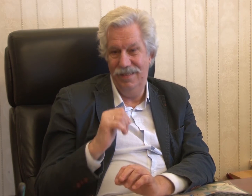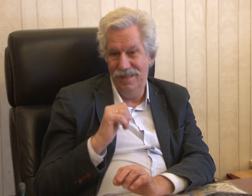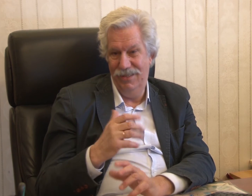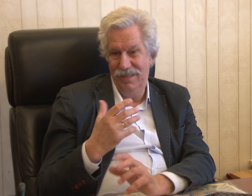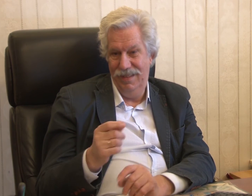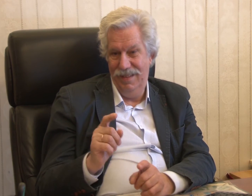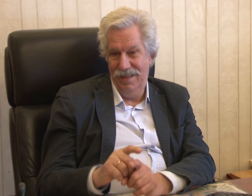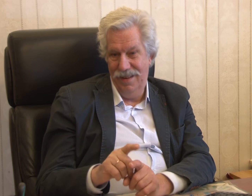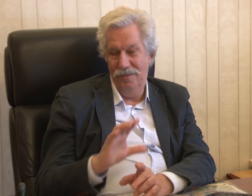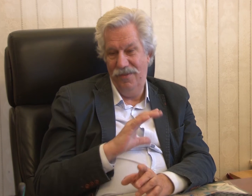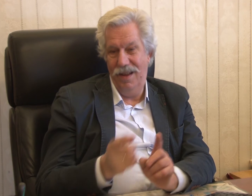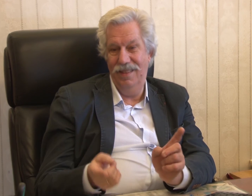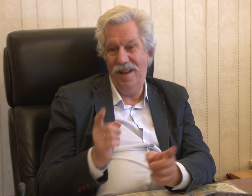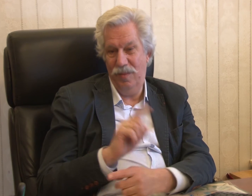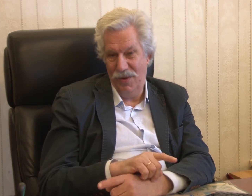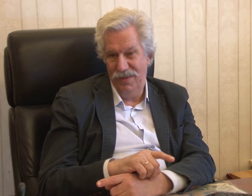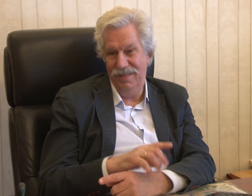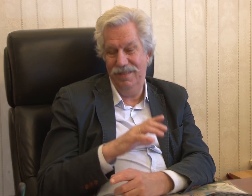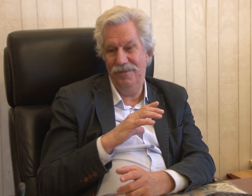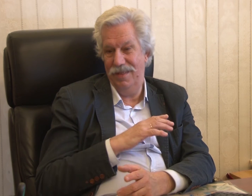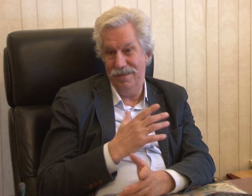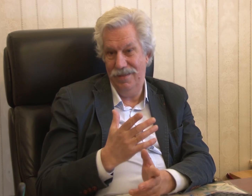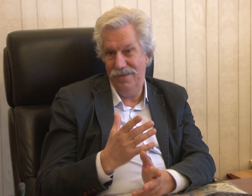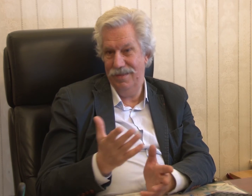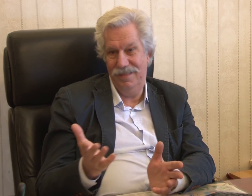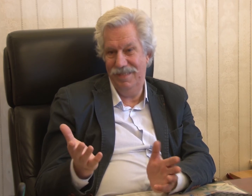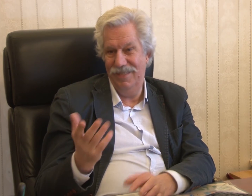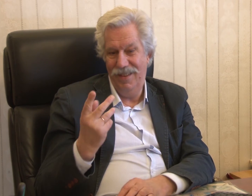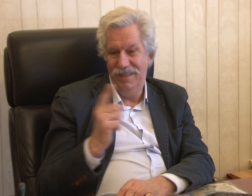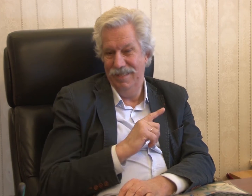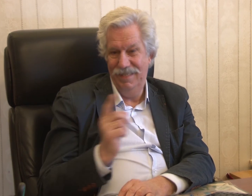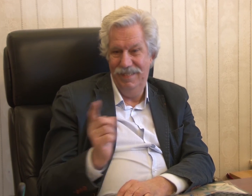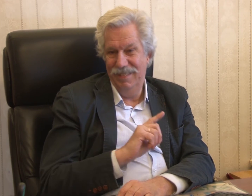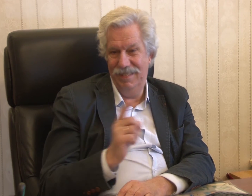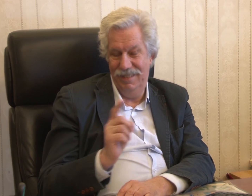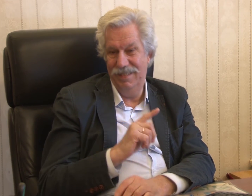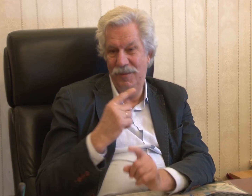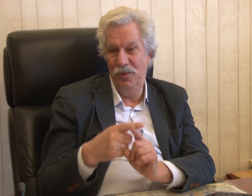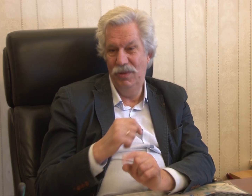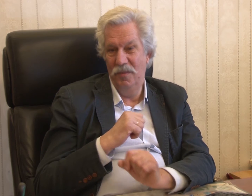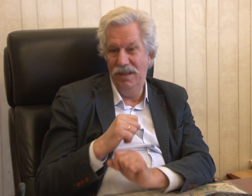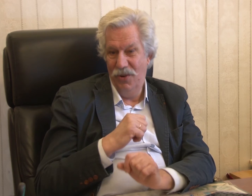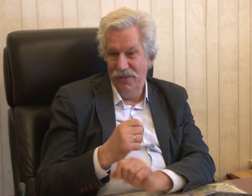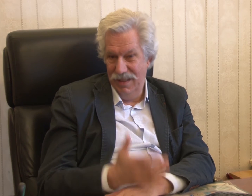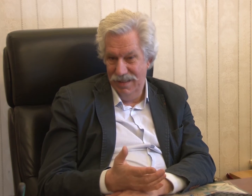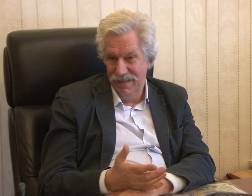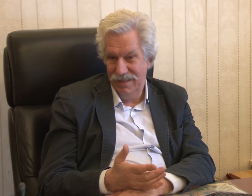и так каждый день, бывает наоборот. Два рабочих места, туда-сюда плюс командировки.